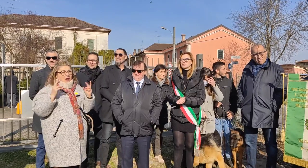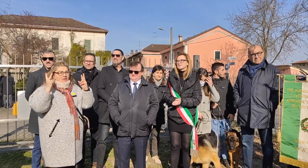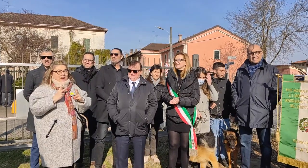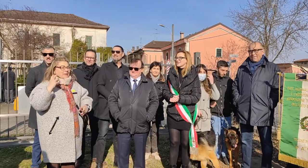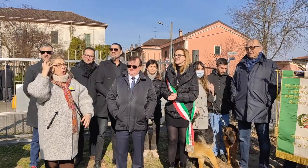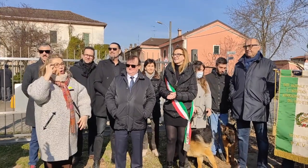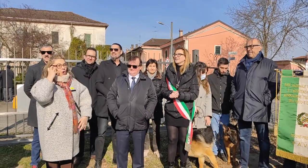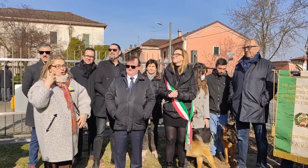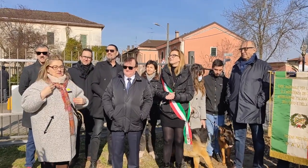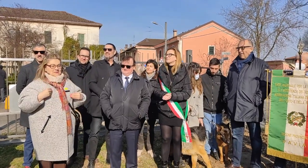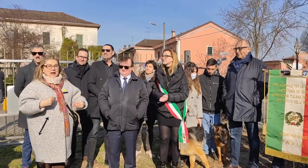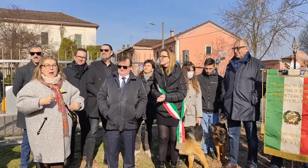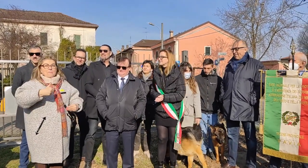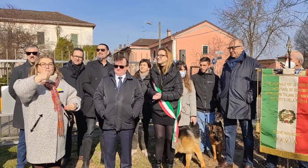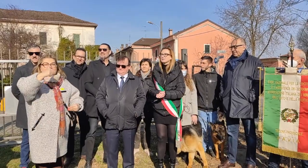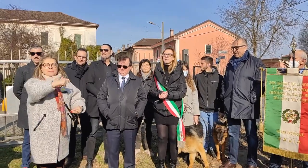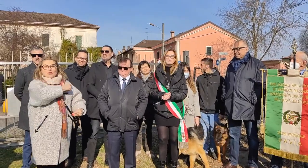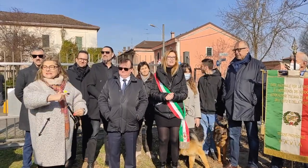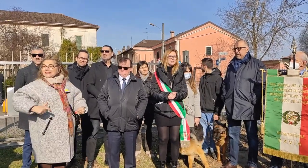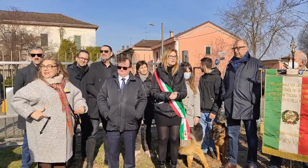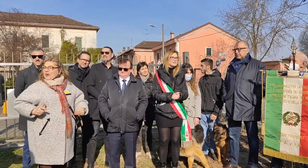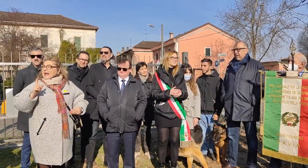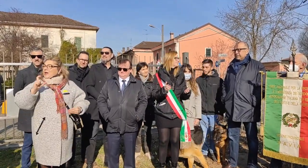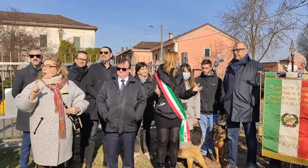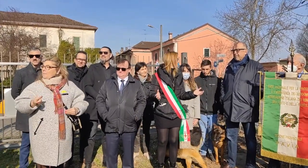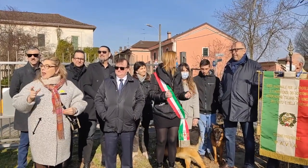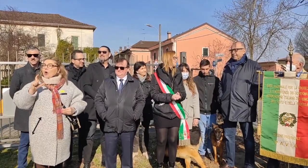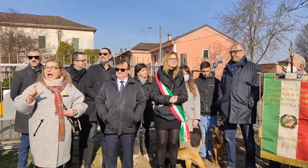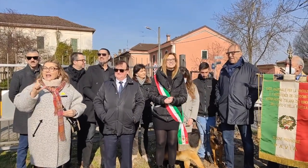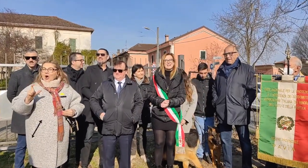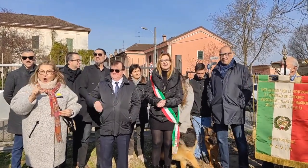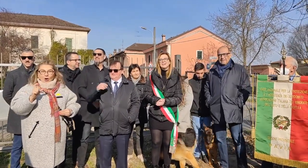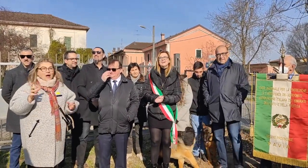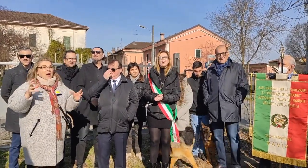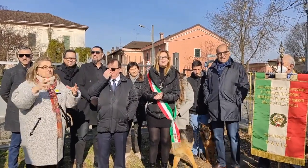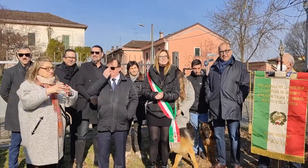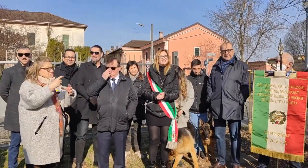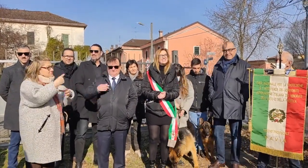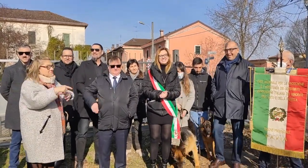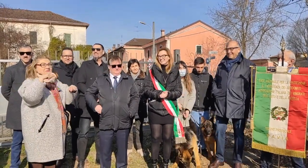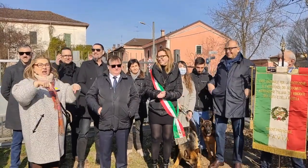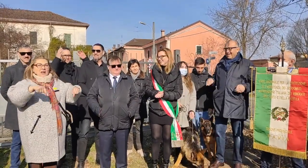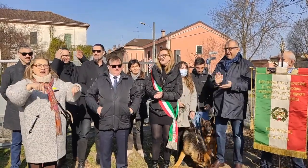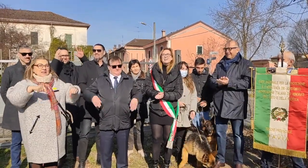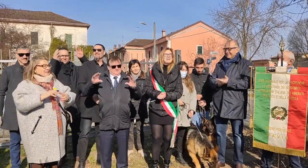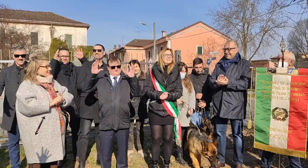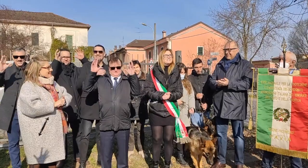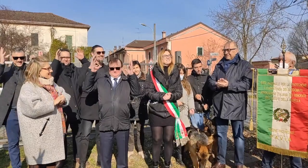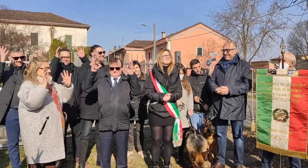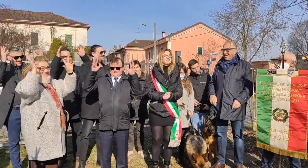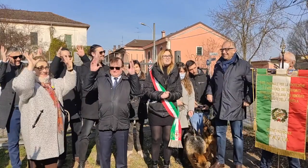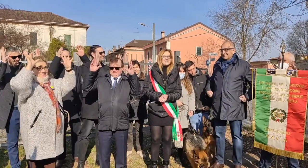Sono davvero orgogliosa di partecipare come Sindaco di Gropello Cairoli a questo evento!